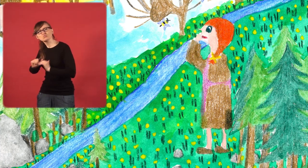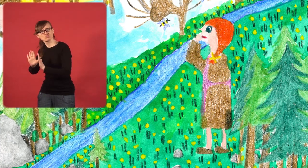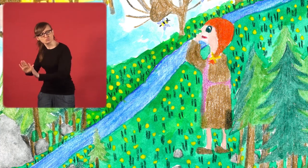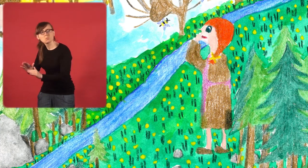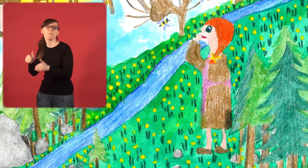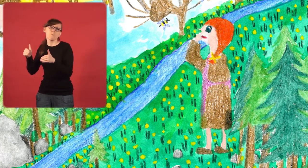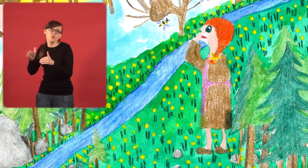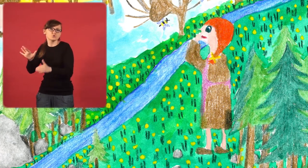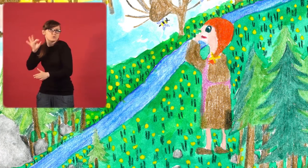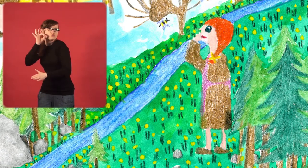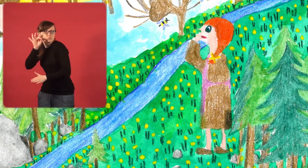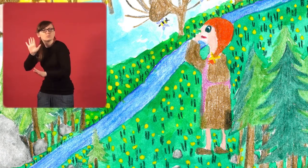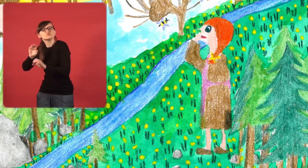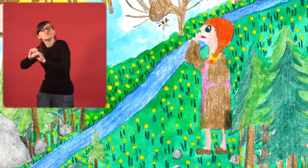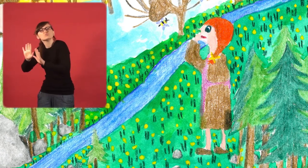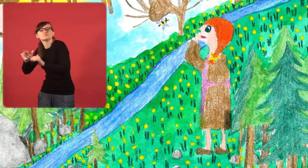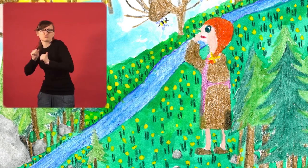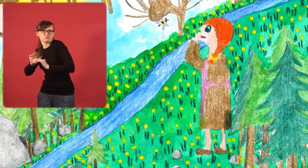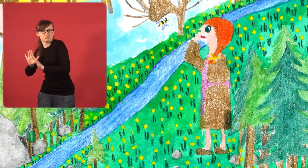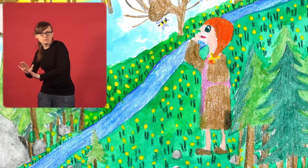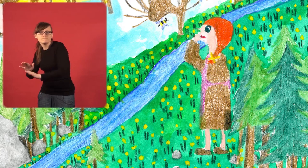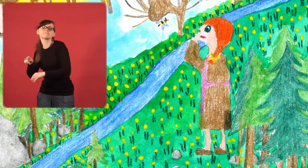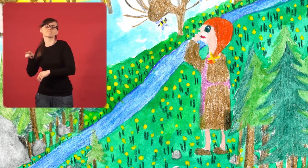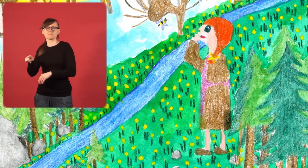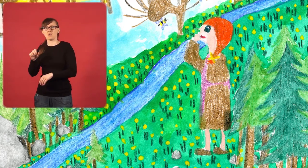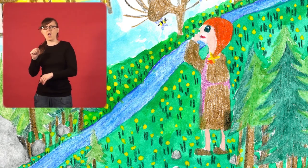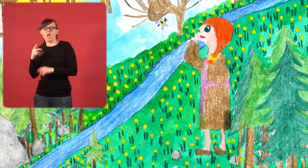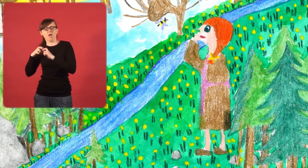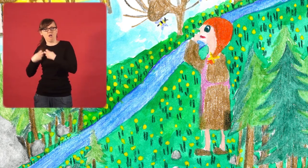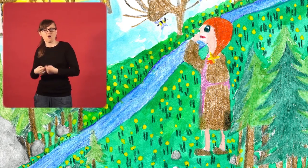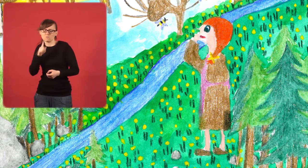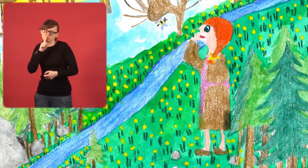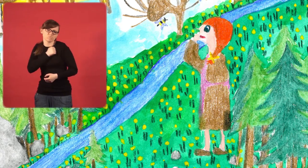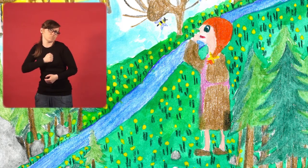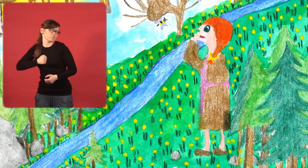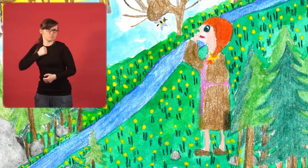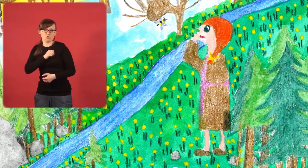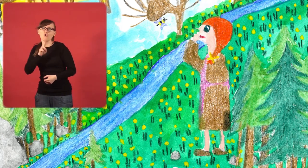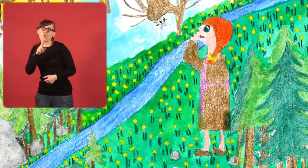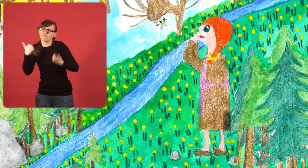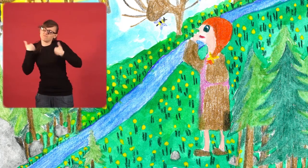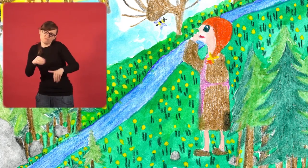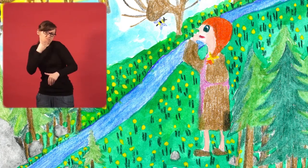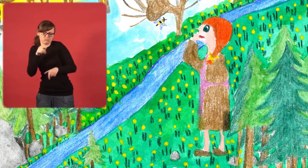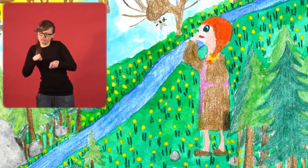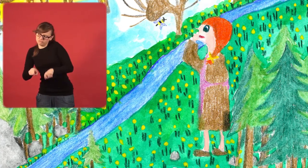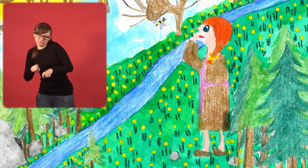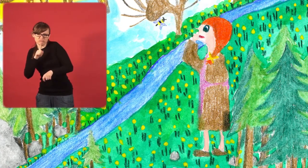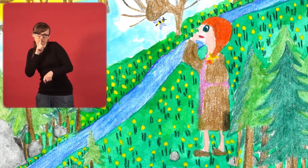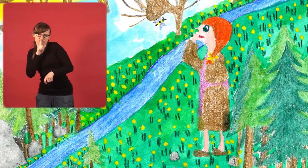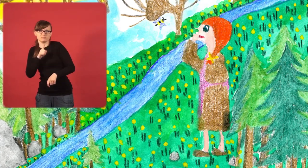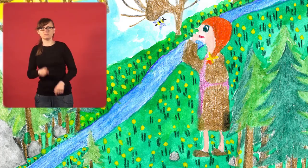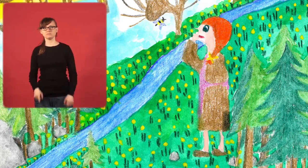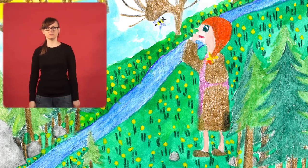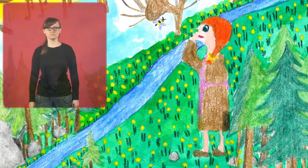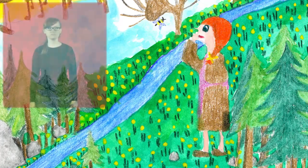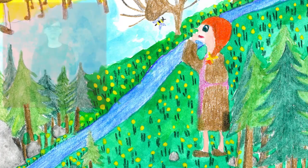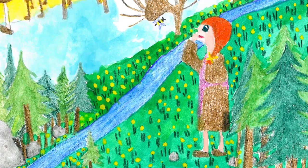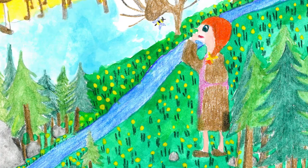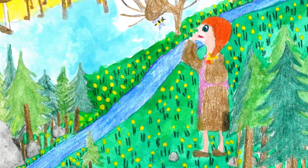Kobieta uśmiechnęła się nieznacznie, zapewniając małą, że zostanie z nimi, dopóki sprawa nie zostanie wyjaśniona. Podczas kolacji Ania niczego nie zjadła.